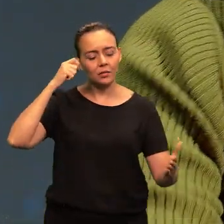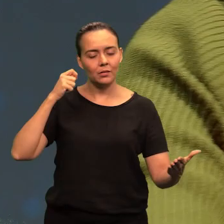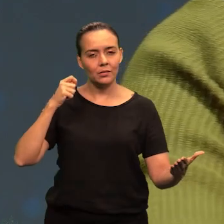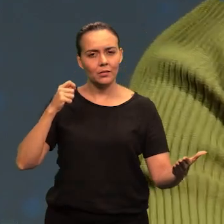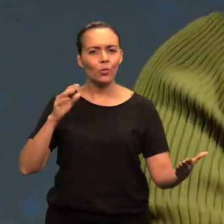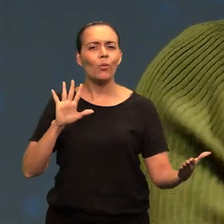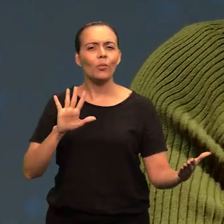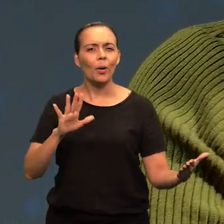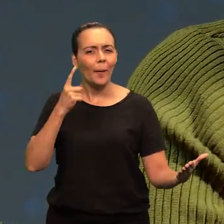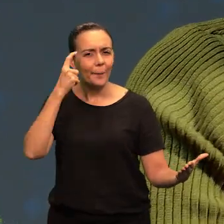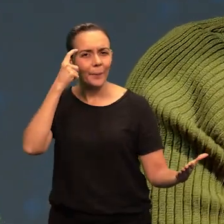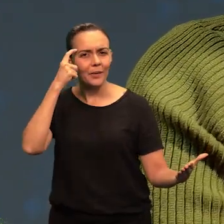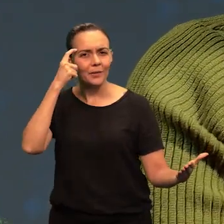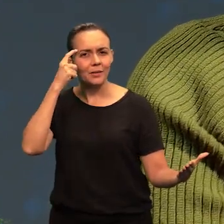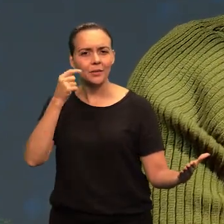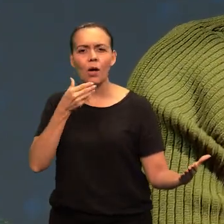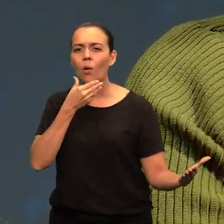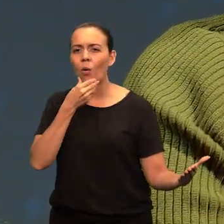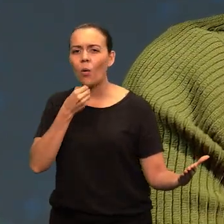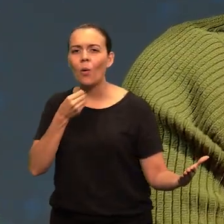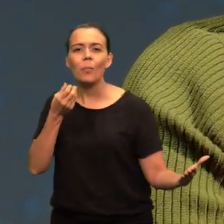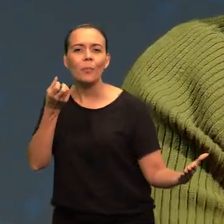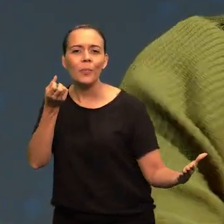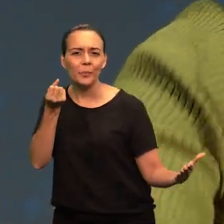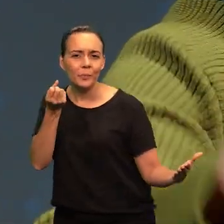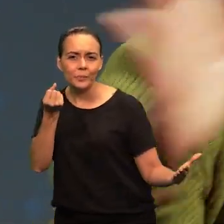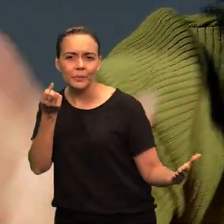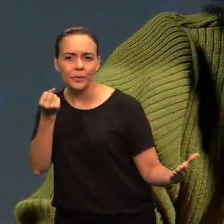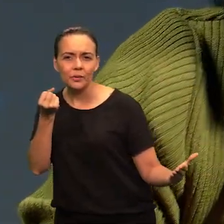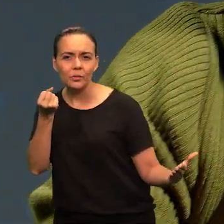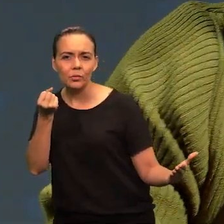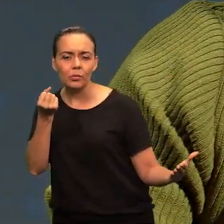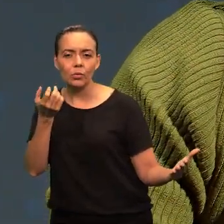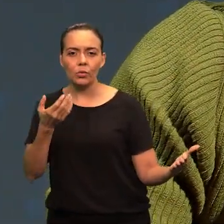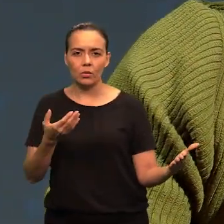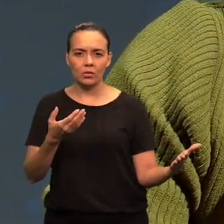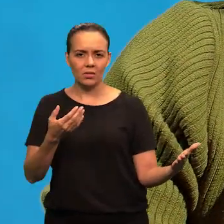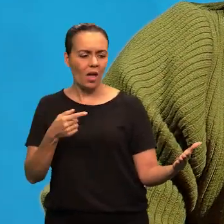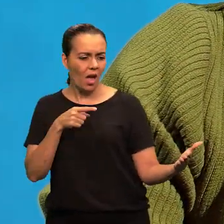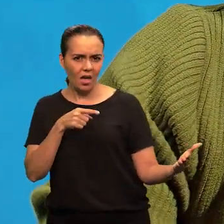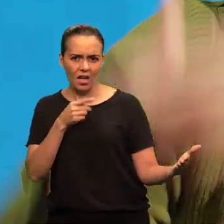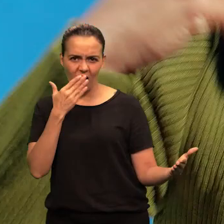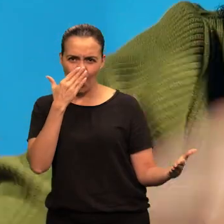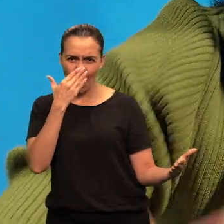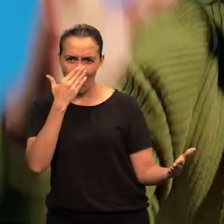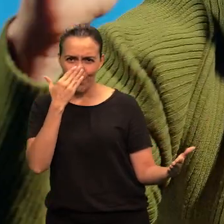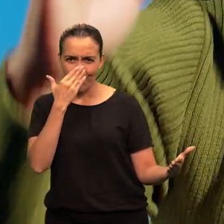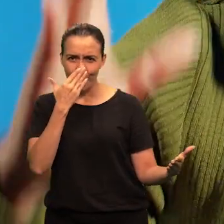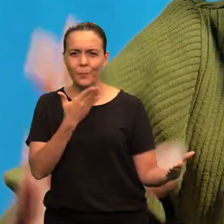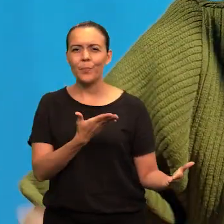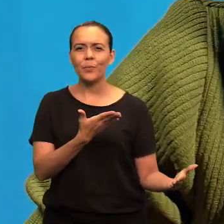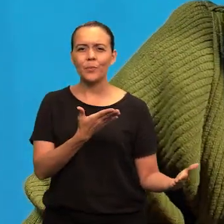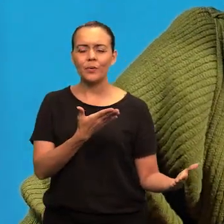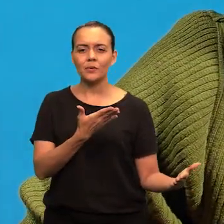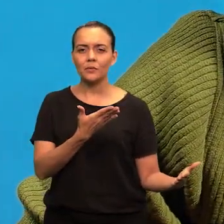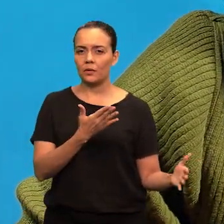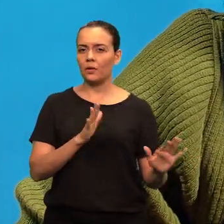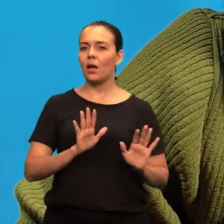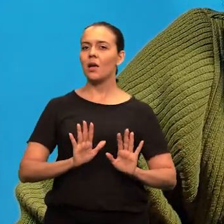quando, sei lá, chamar as mulheres de puta, e aí vamos fazer as marchas das vadias.